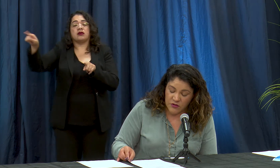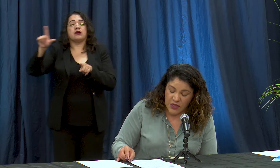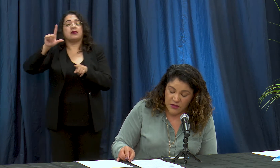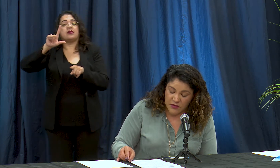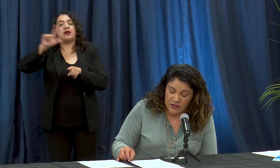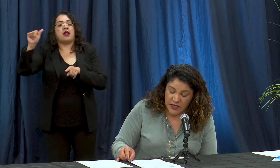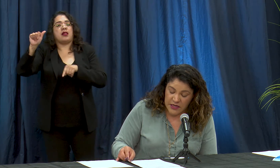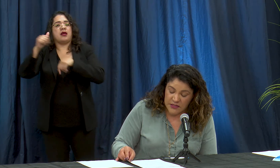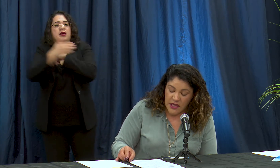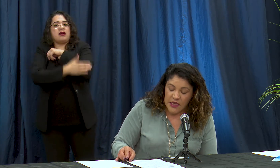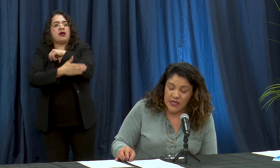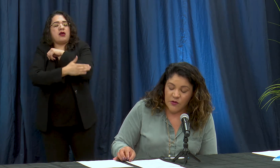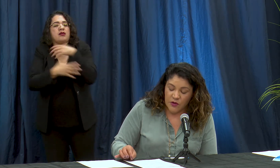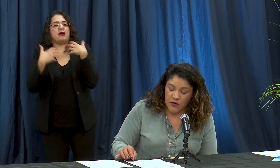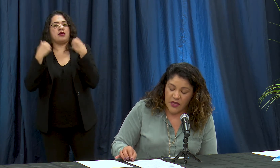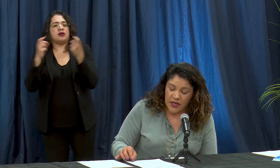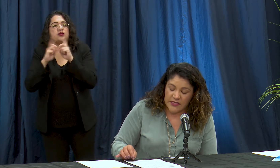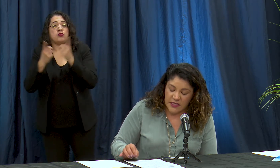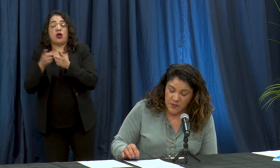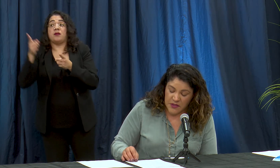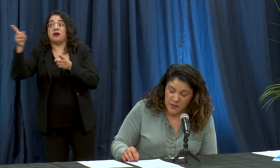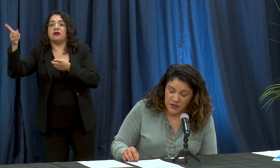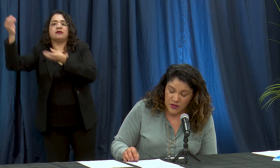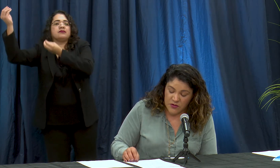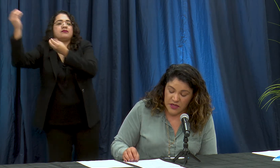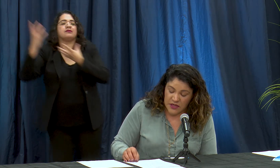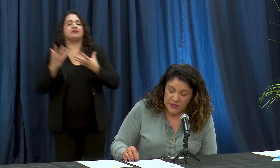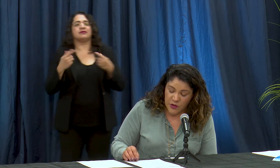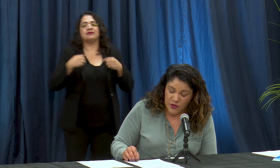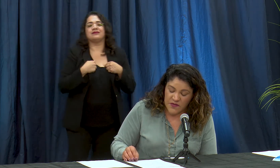condado de los ángeles y luego SI departamento de los ángeles luego in